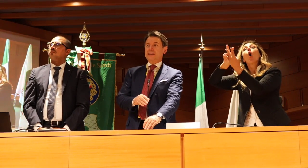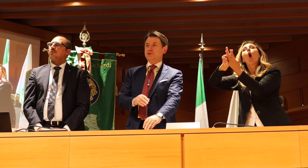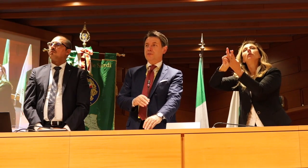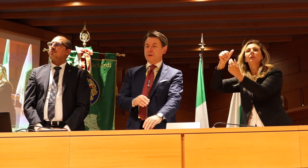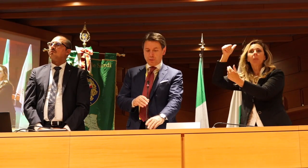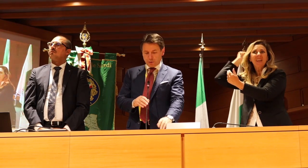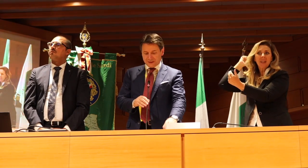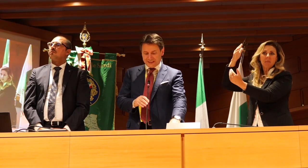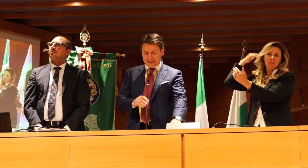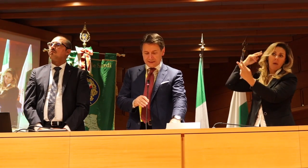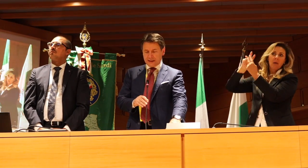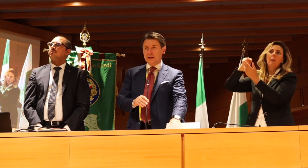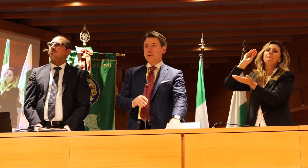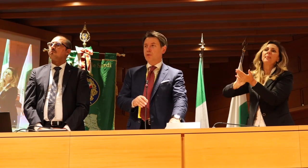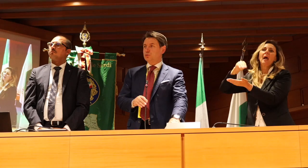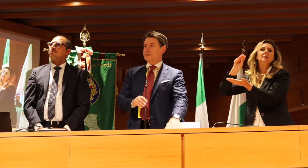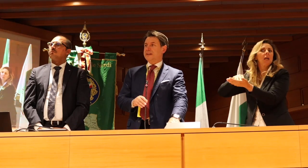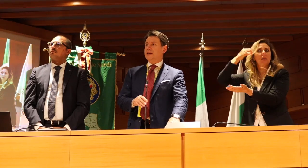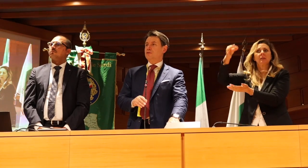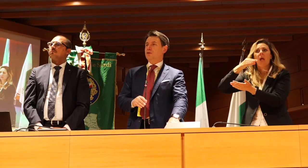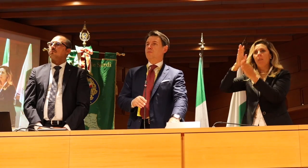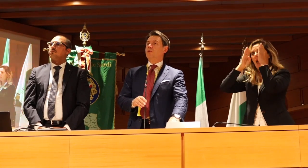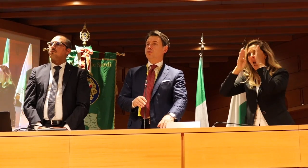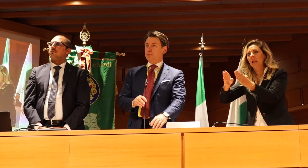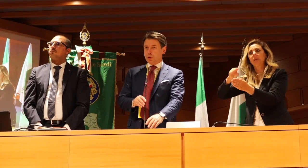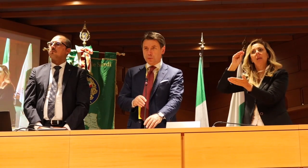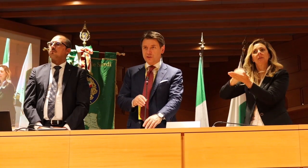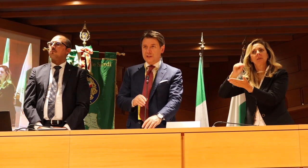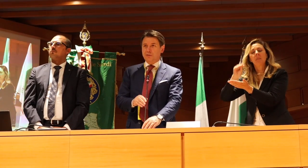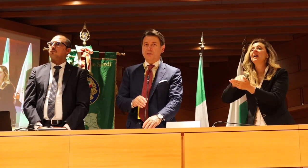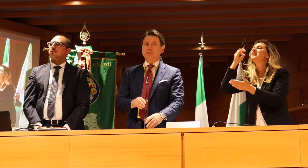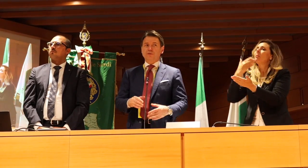stato sempre molto presente, molto attento, molto propositivo, si è posto